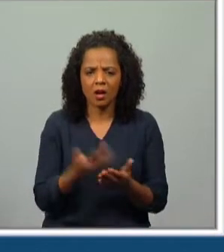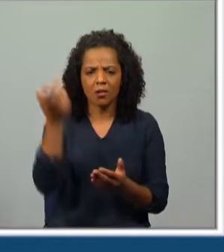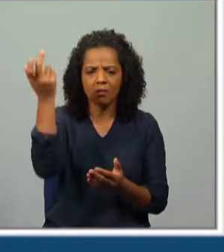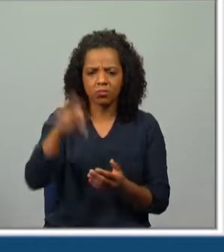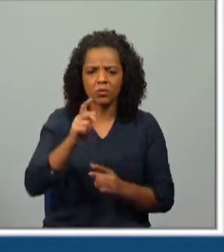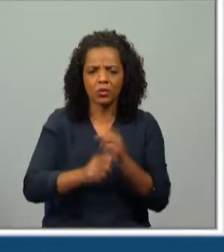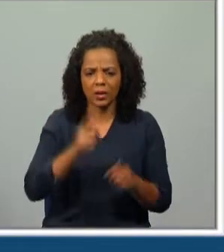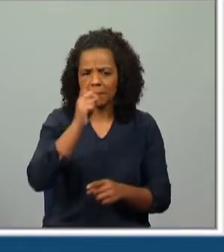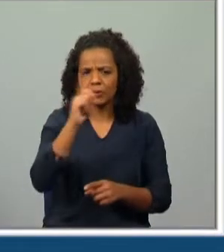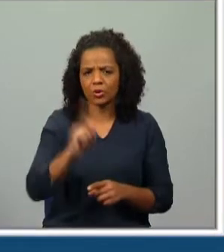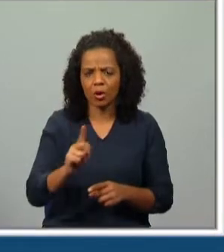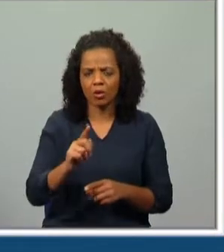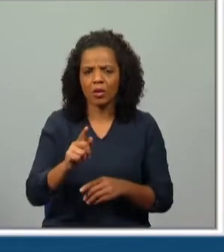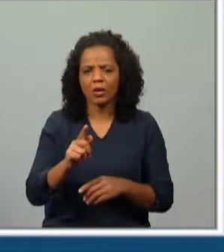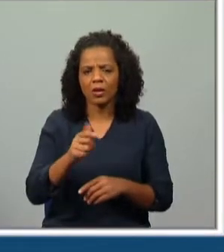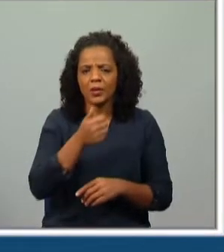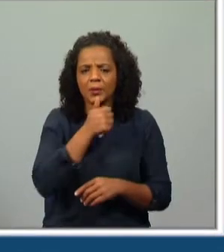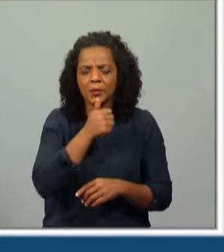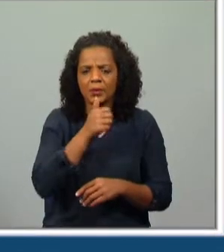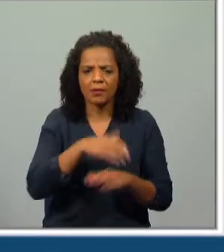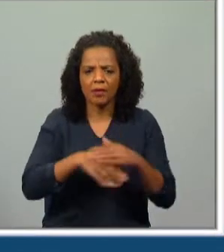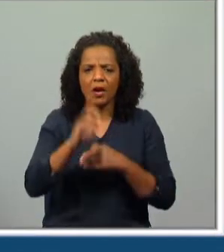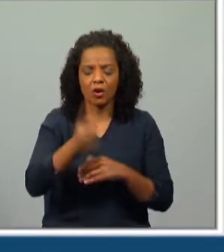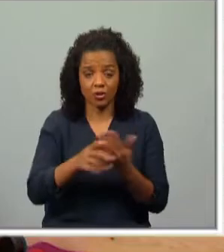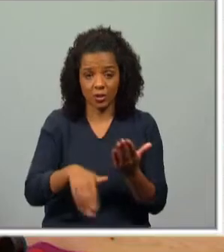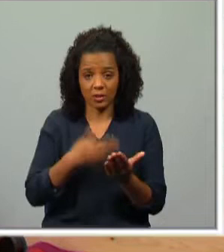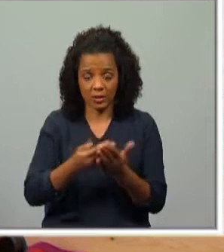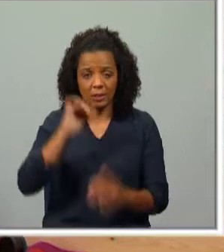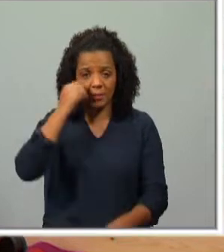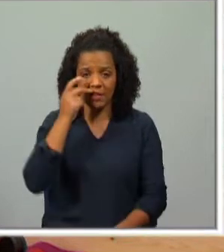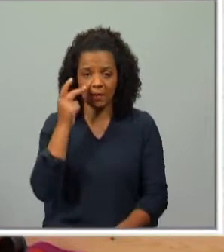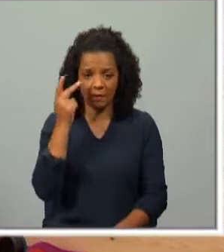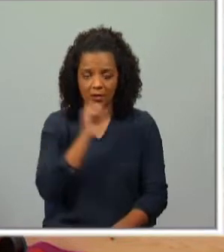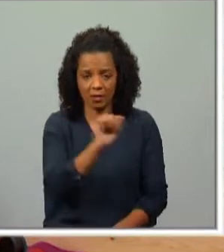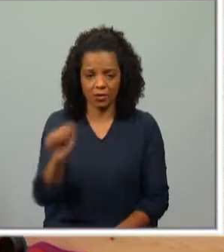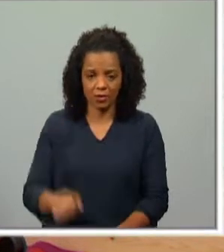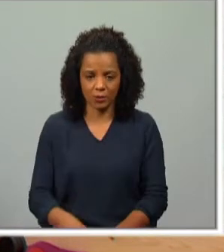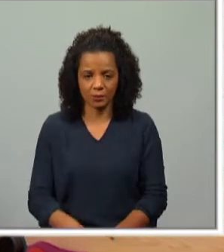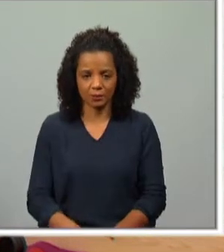que é que o petróleo faz as Gaivotas que põe em causa às suas vidas 石油對海鷗有什麼作用危及他們的生命